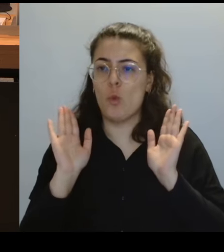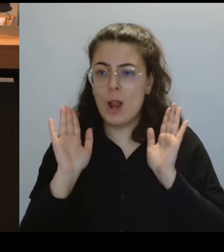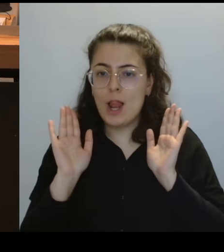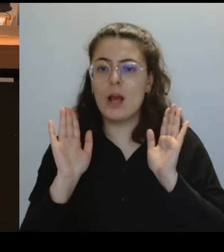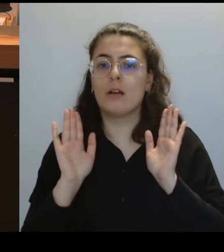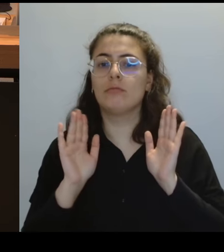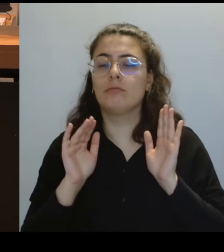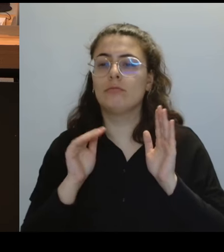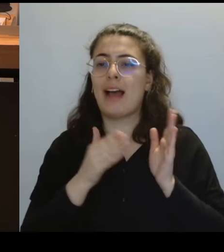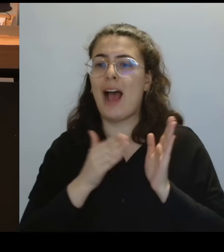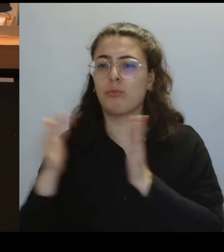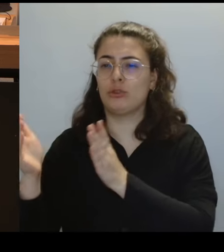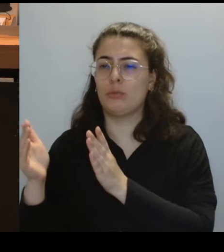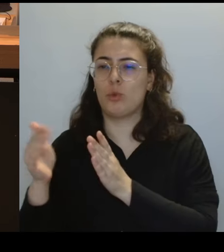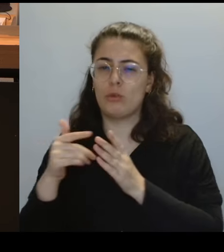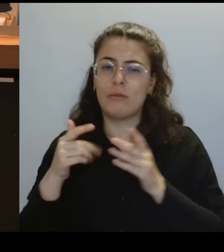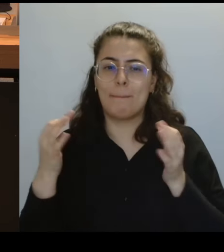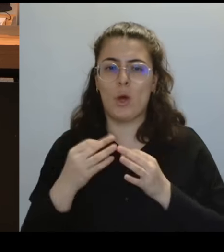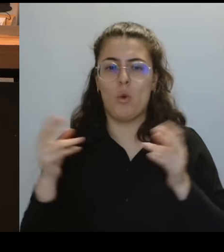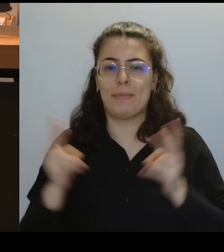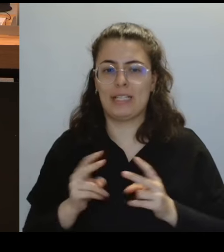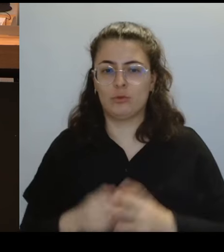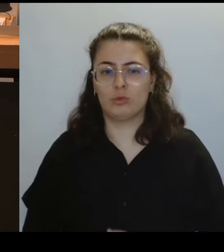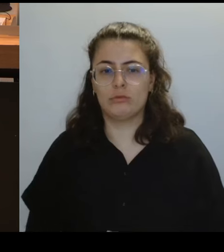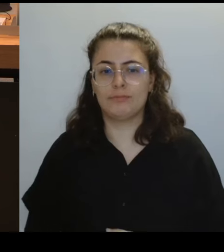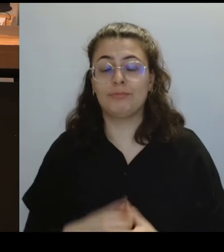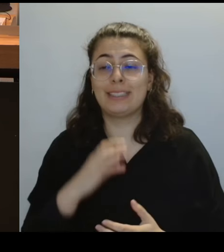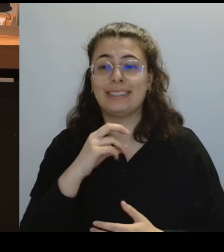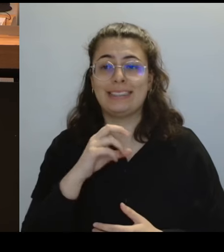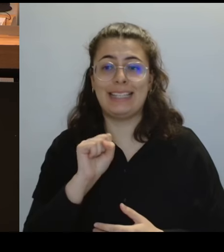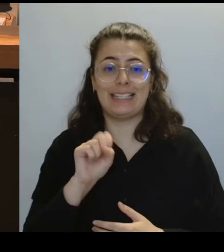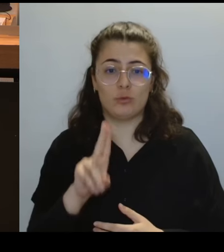Der CSU Vorsitzende in Bayern fordert eine Asylwende.